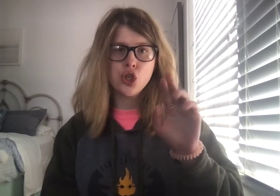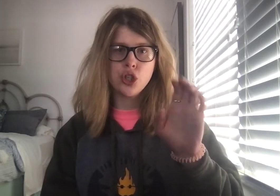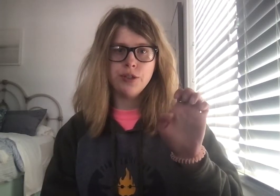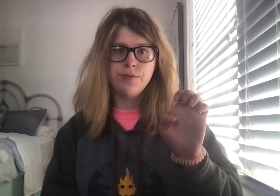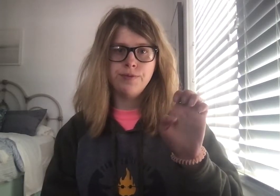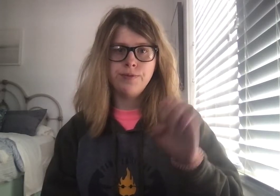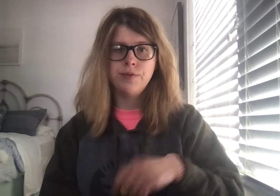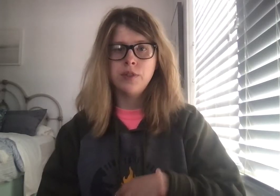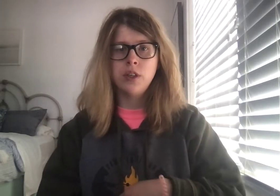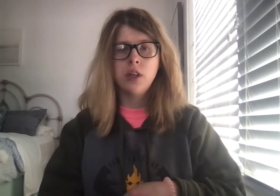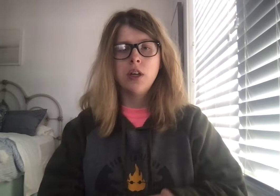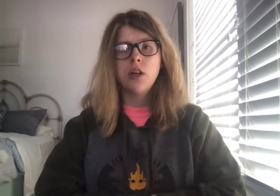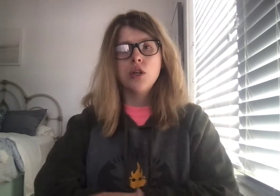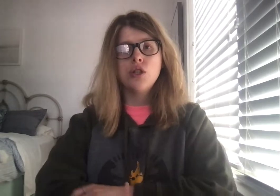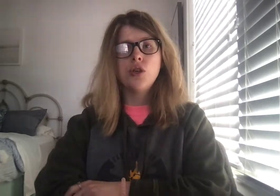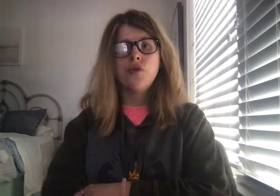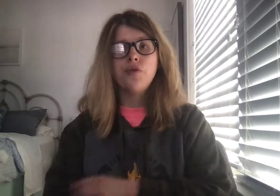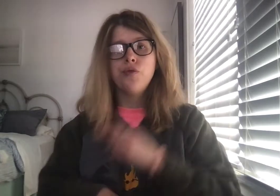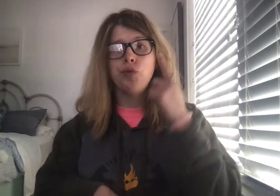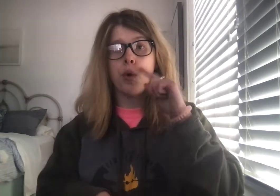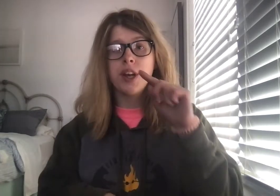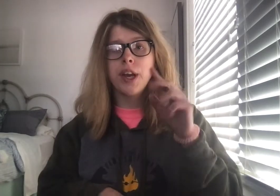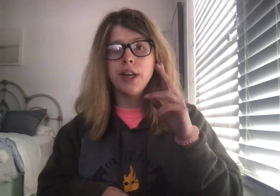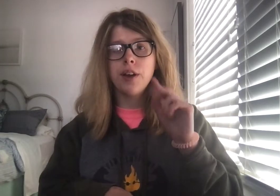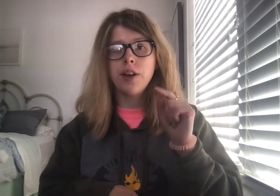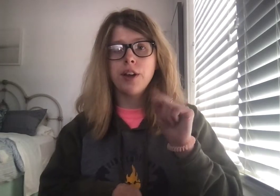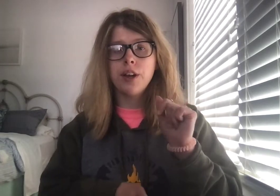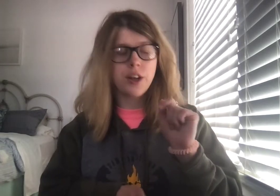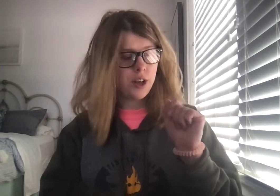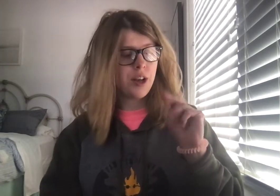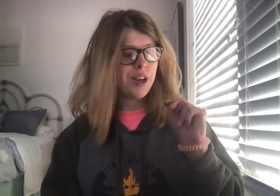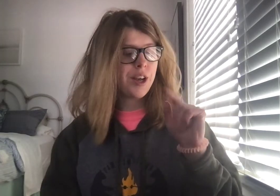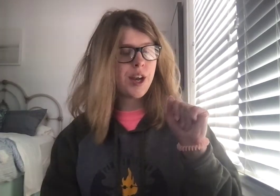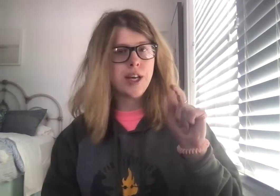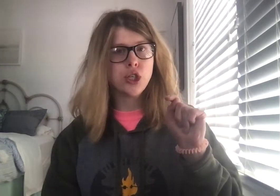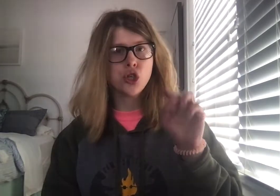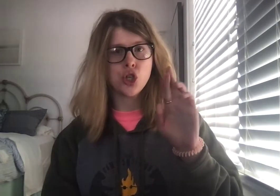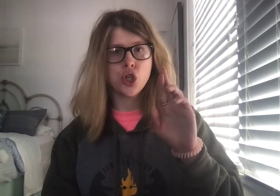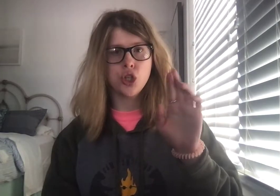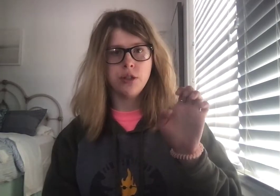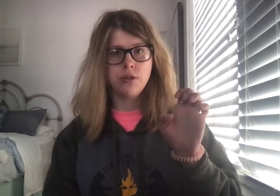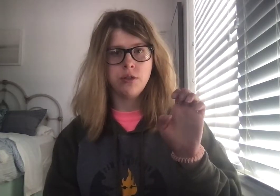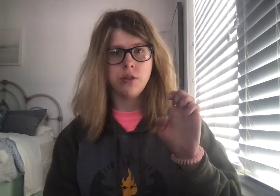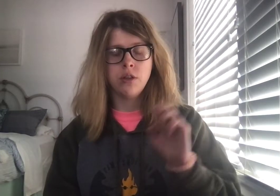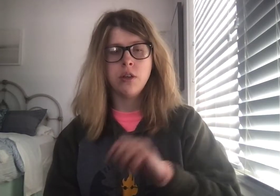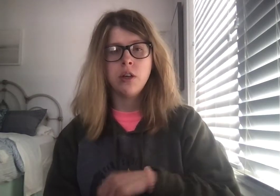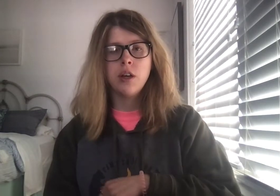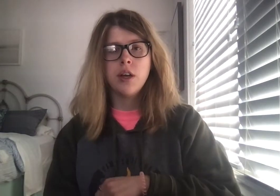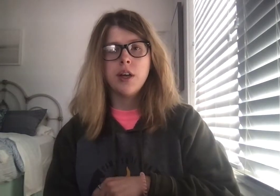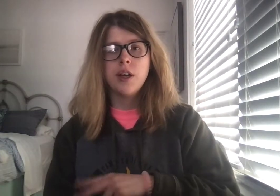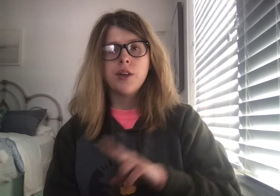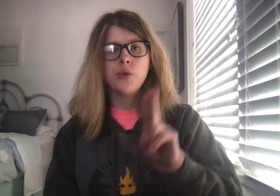So for nature